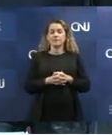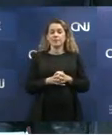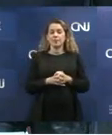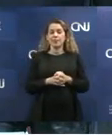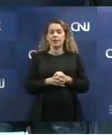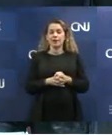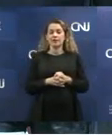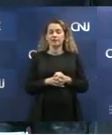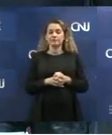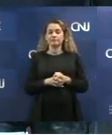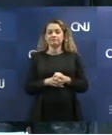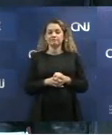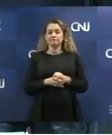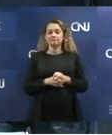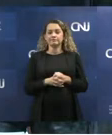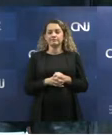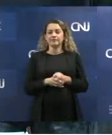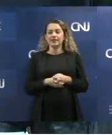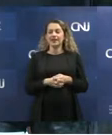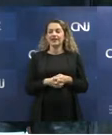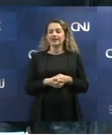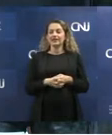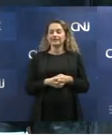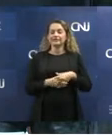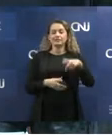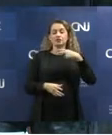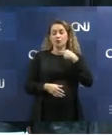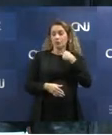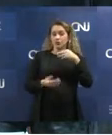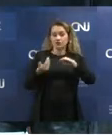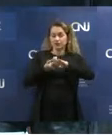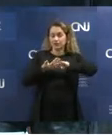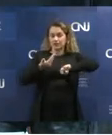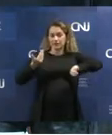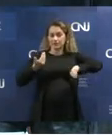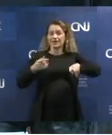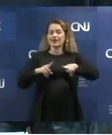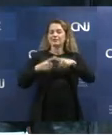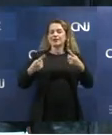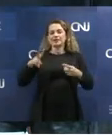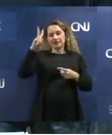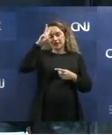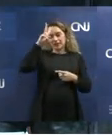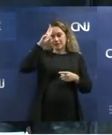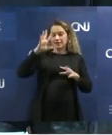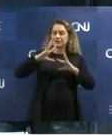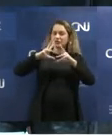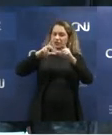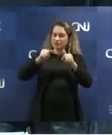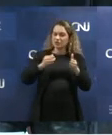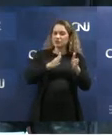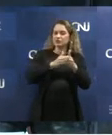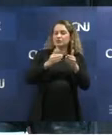ele não deveria ser afastado, mas lembrando a todos, inclusive pedindo vênia que se trata aqui